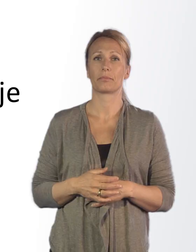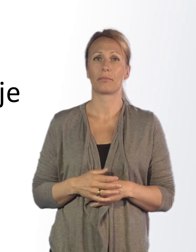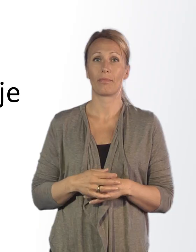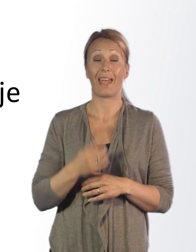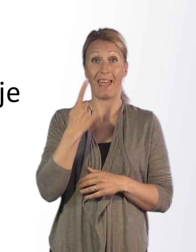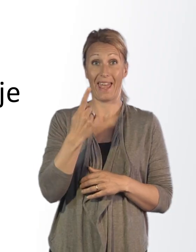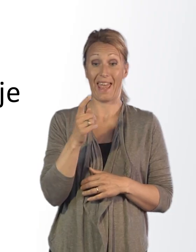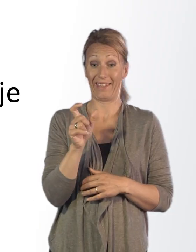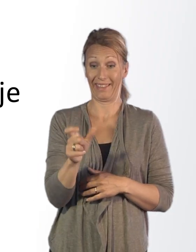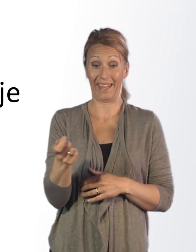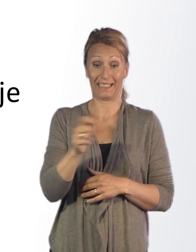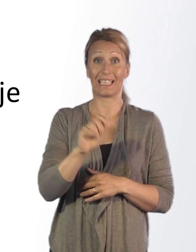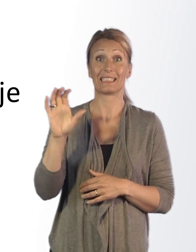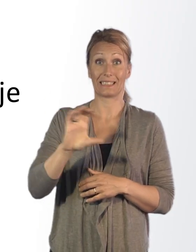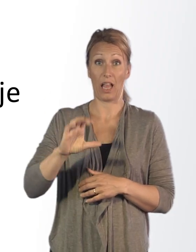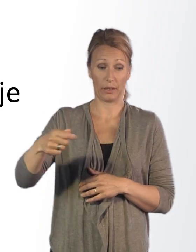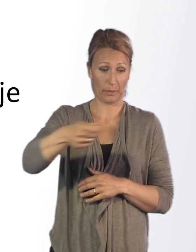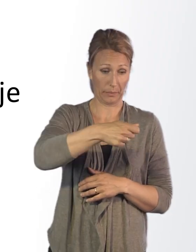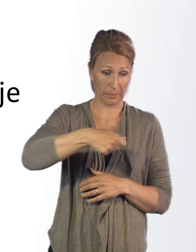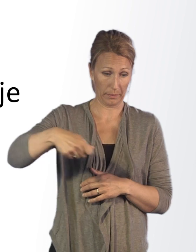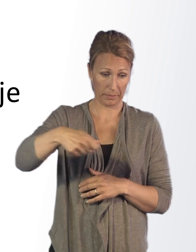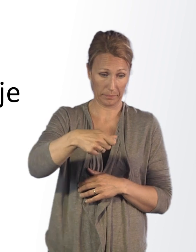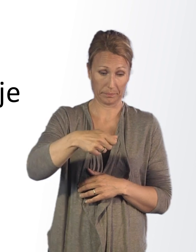Strø over 1 teskje salt.